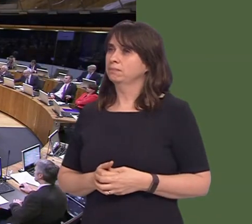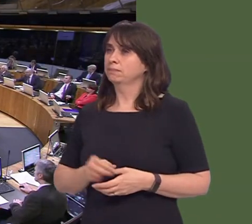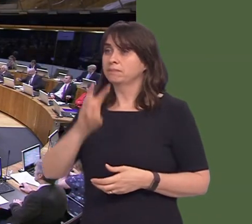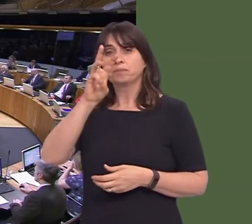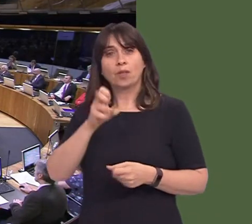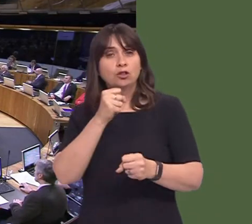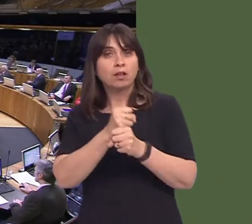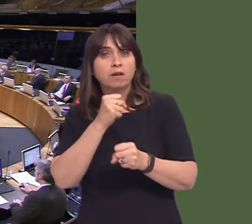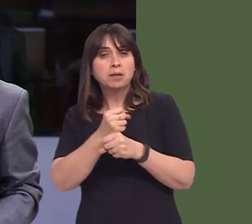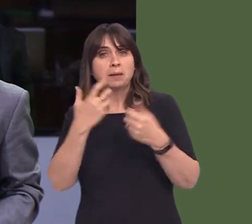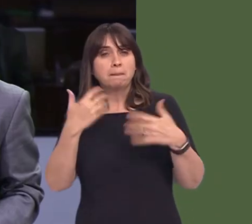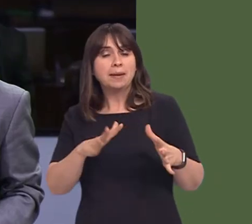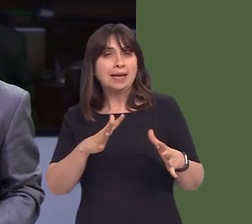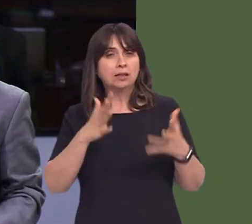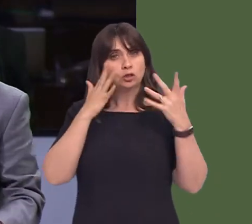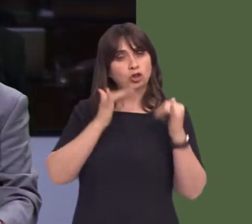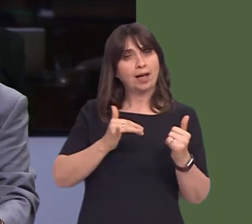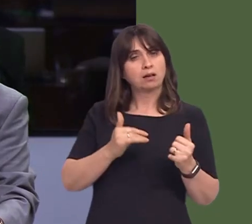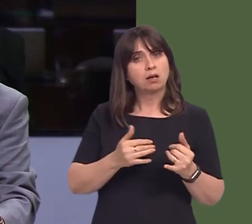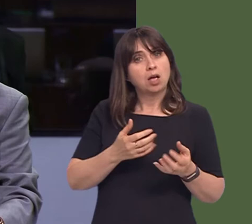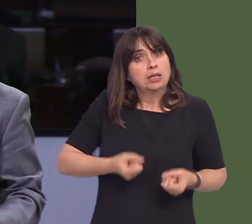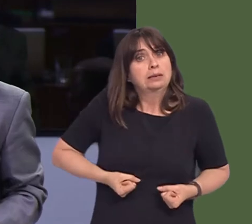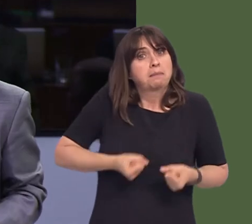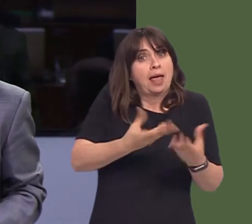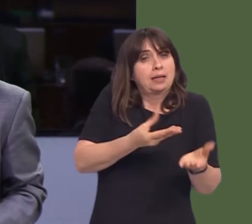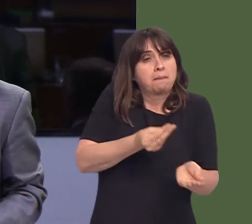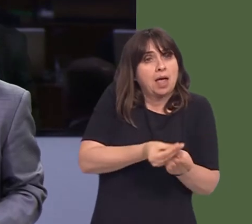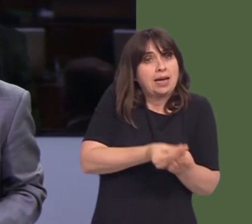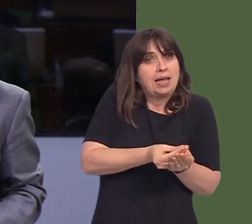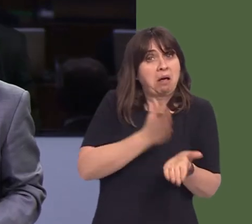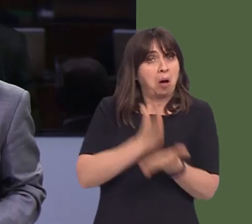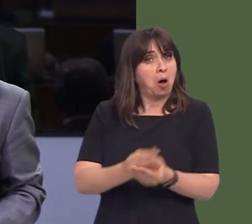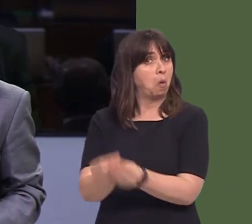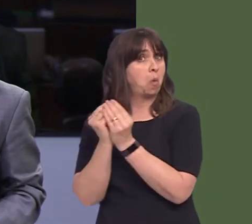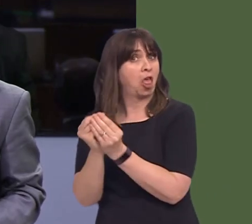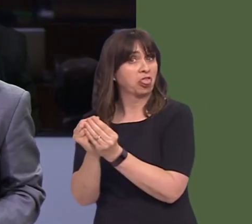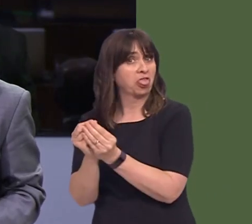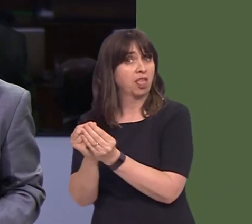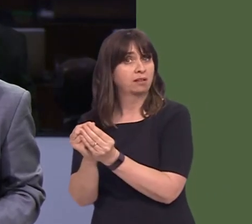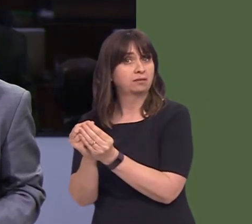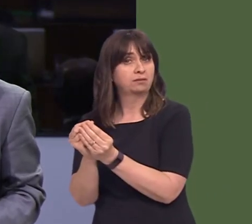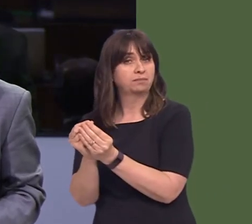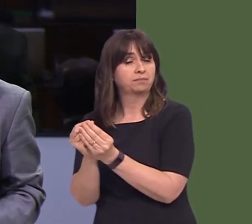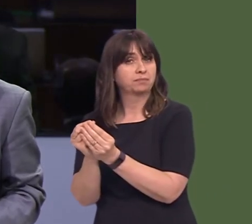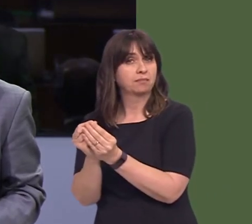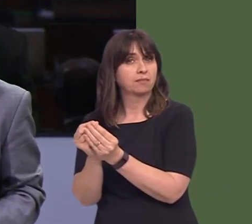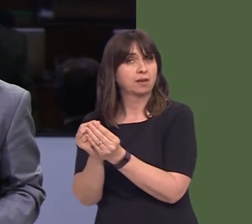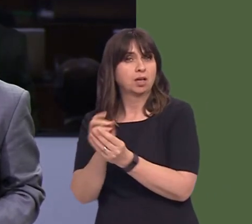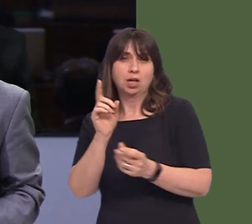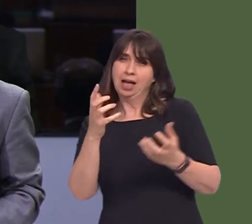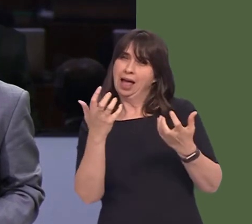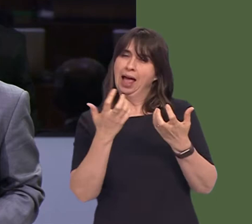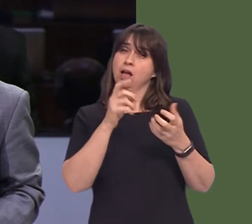conducted a cost-benefit analysis of the TrawsCymru service, and can I ask how do passenger numbers